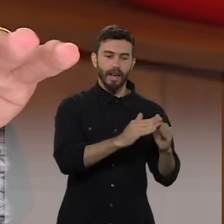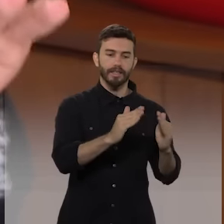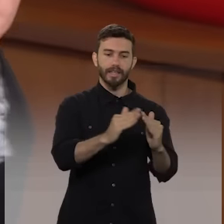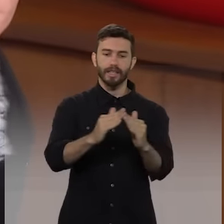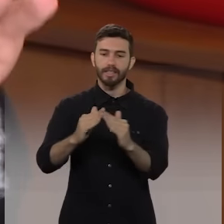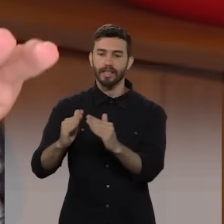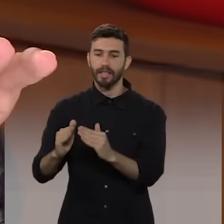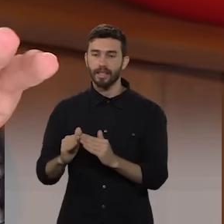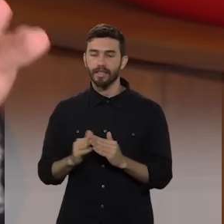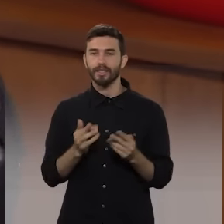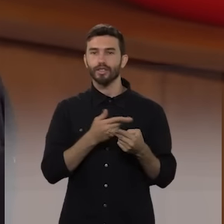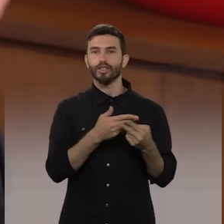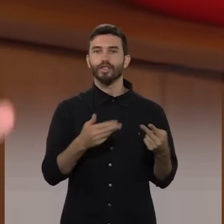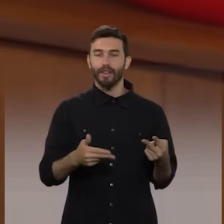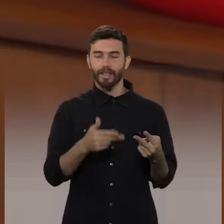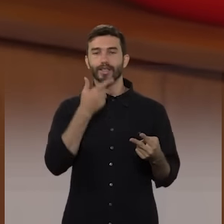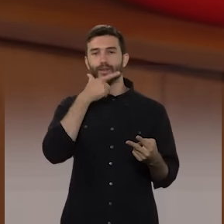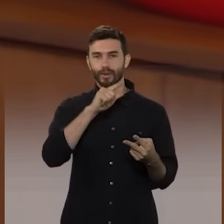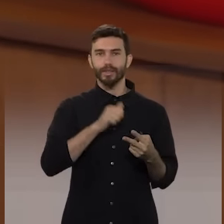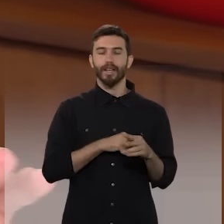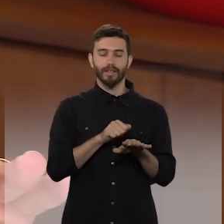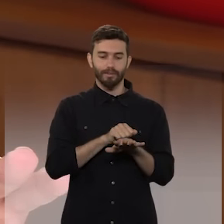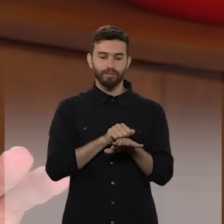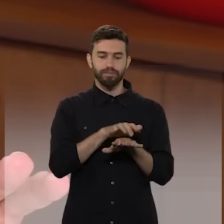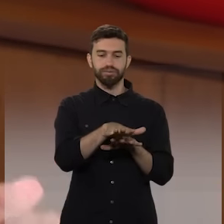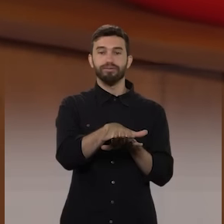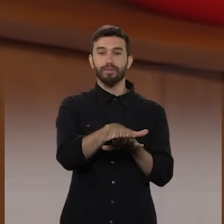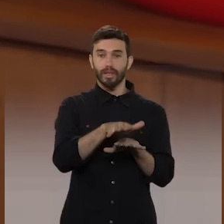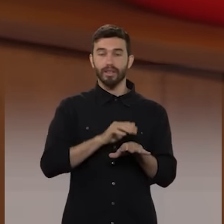ainda tem outros equipamentos que ajustam essa energia até que chegue aos nossos aparelhos,